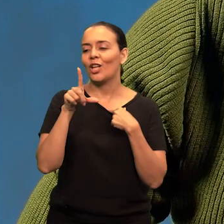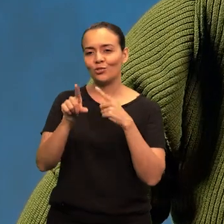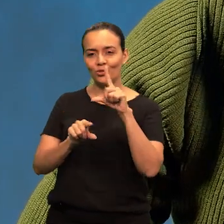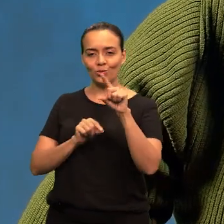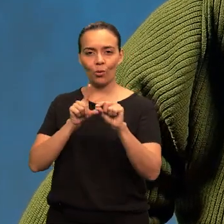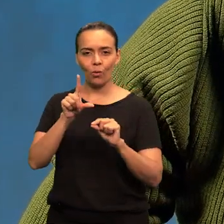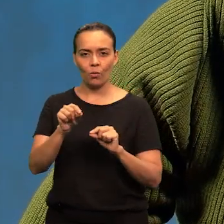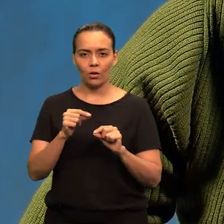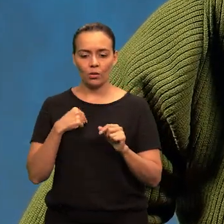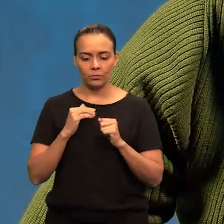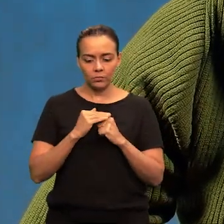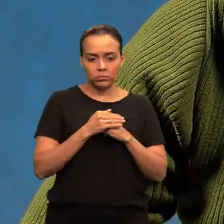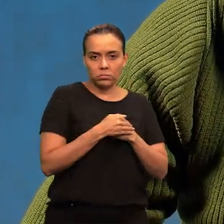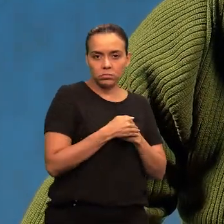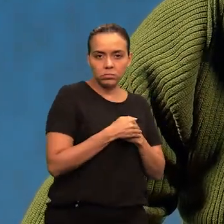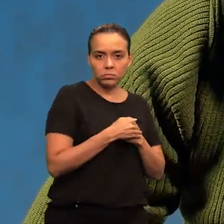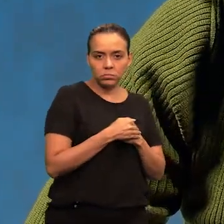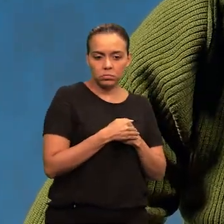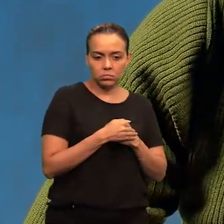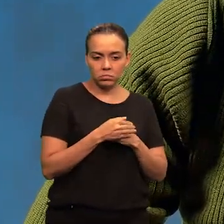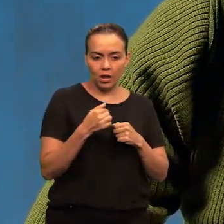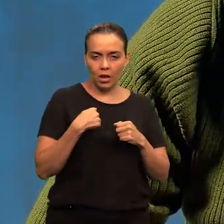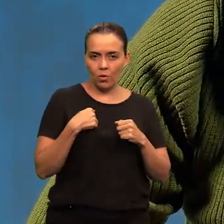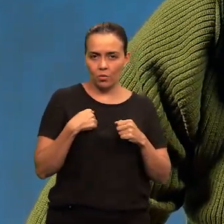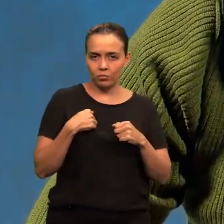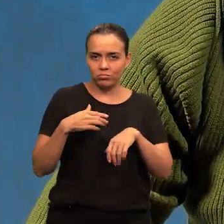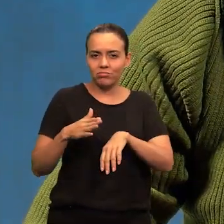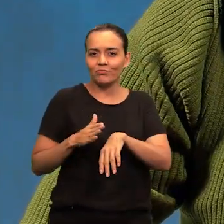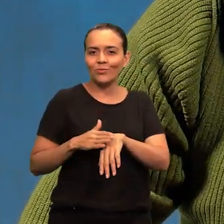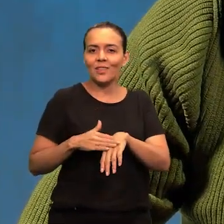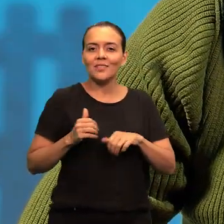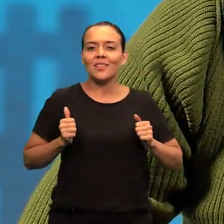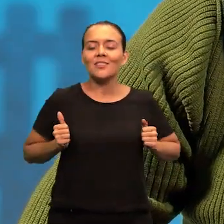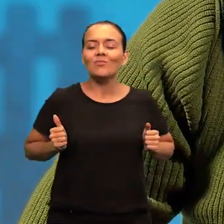para onde eu circulo. Mas exercer a minha liberdade,